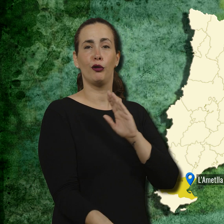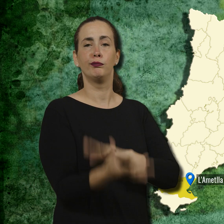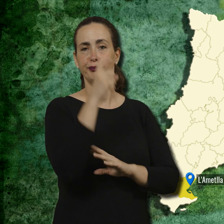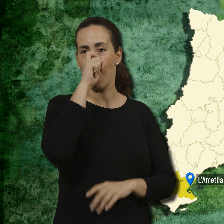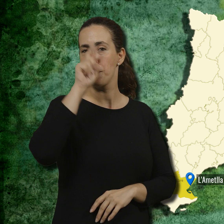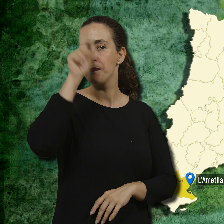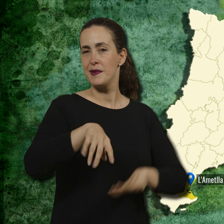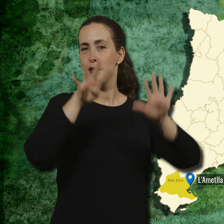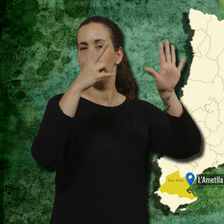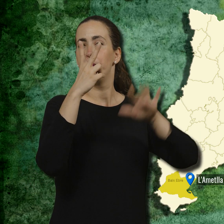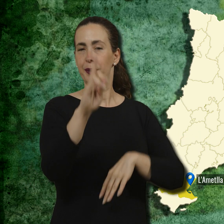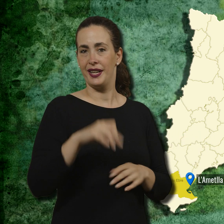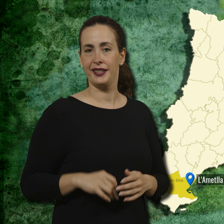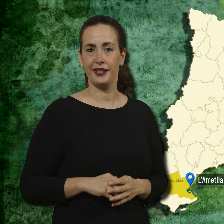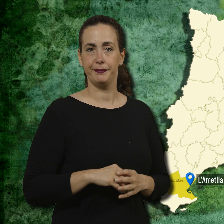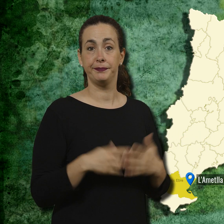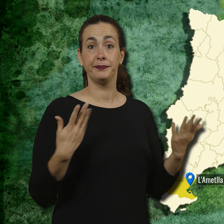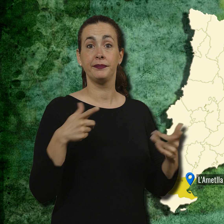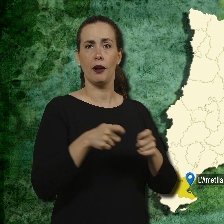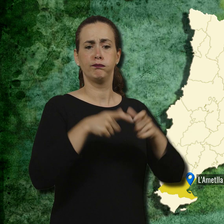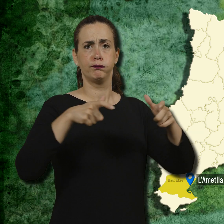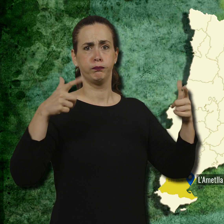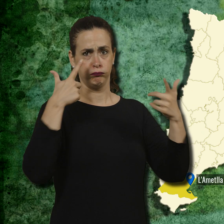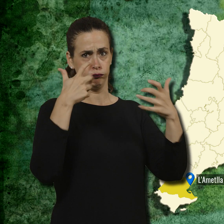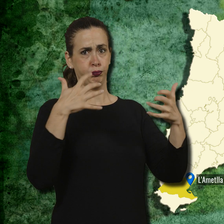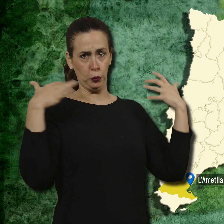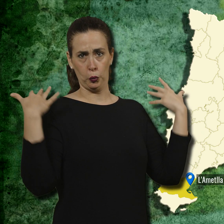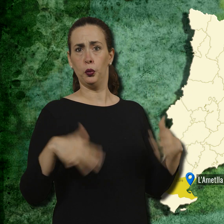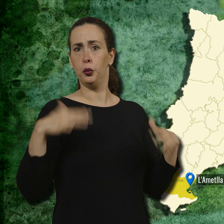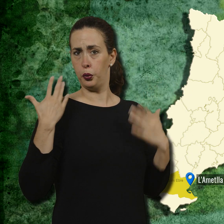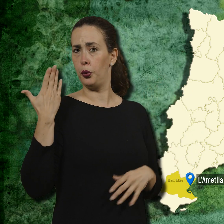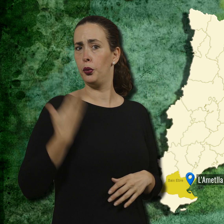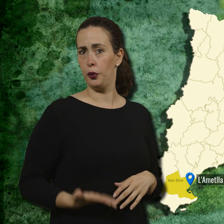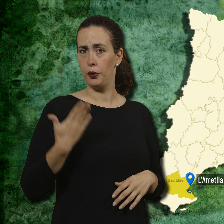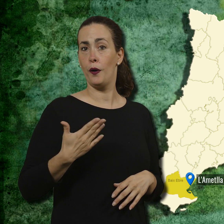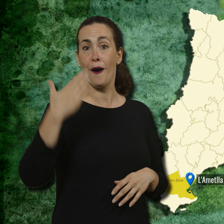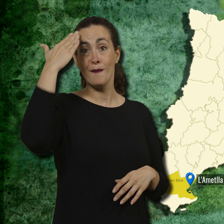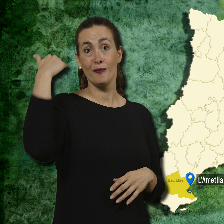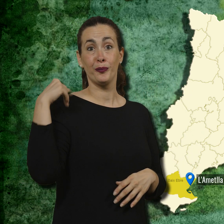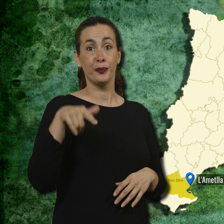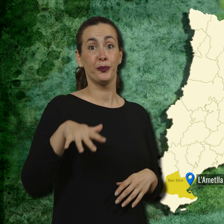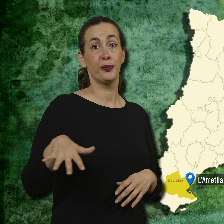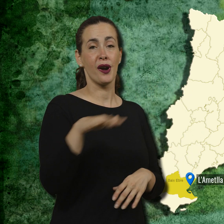el creixement ha estat notori i la vila conserva, malgrat l'incipient comerç i la modernització inevitable,